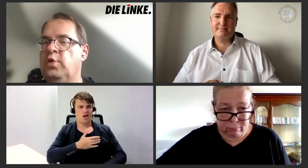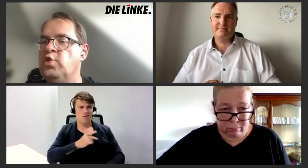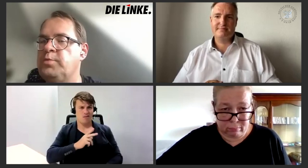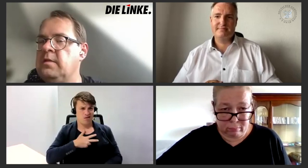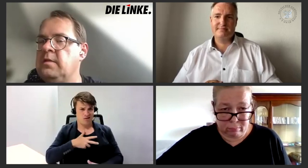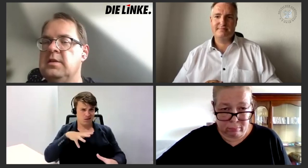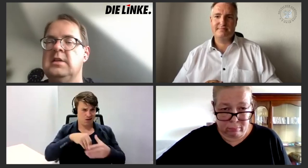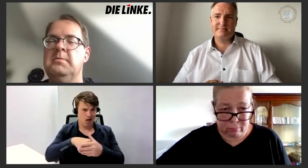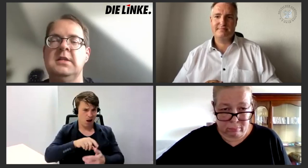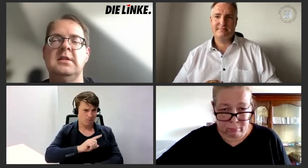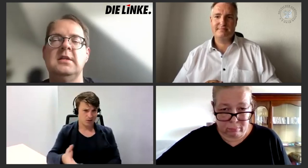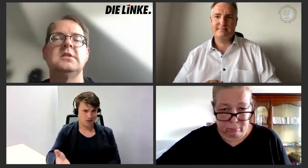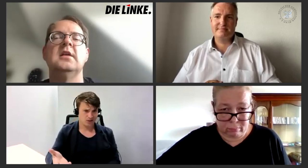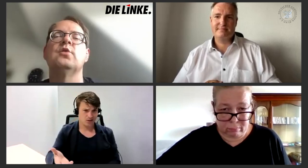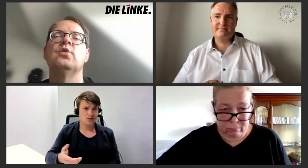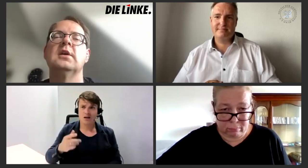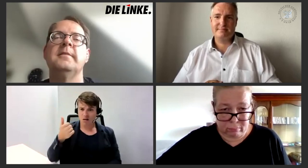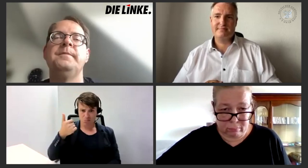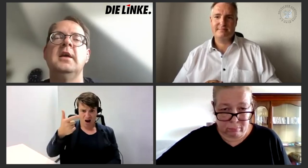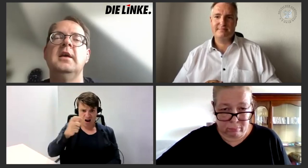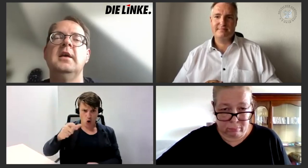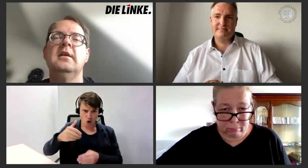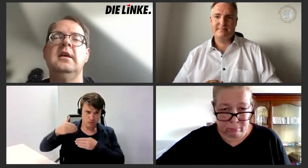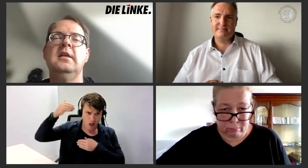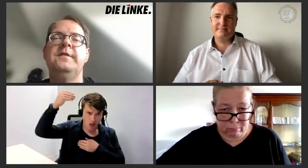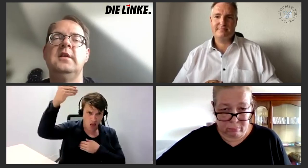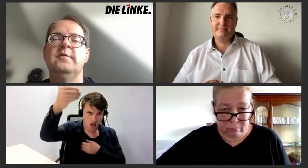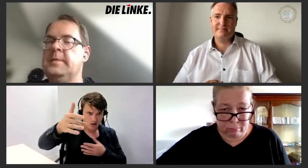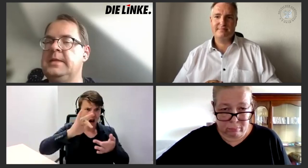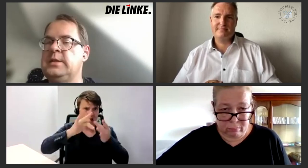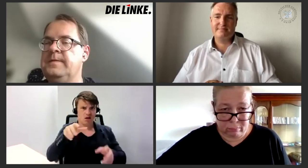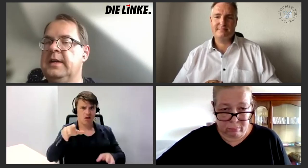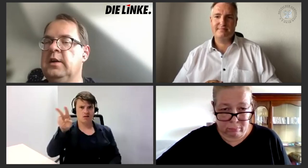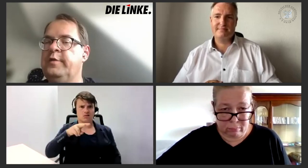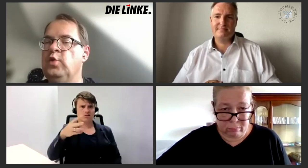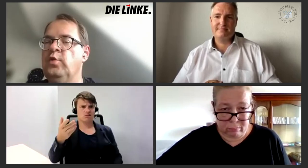nicht Teilhabe, wenn man das dann irgendwie Wochen später dann im internet sich das angucken kann, gehen viele